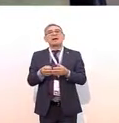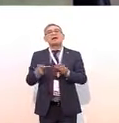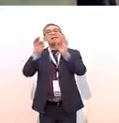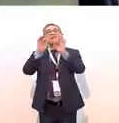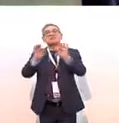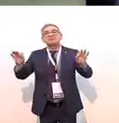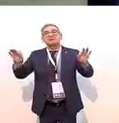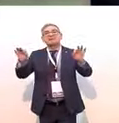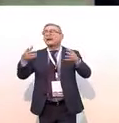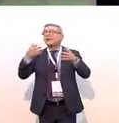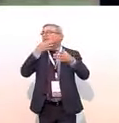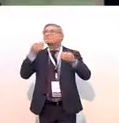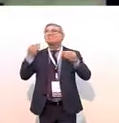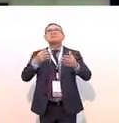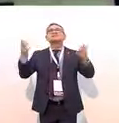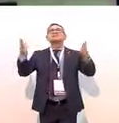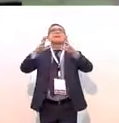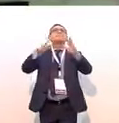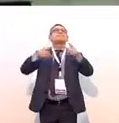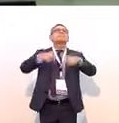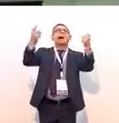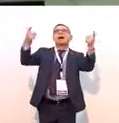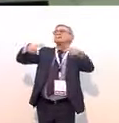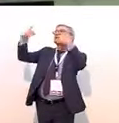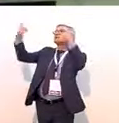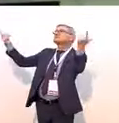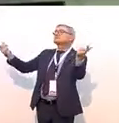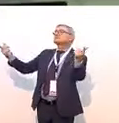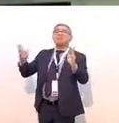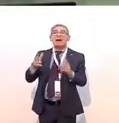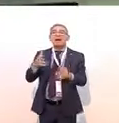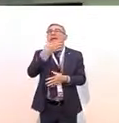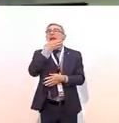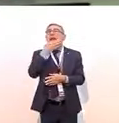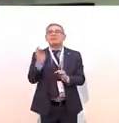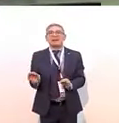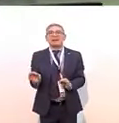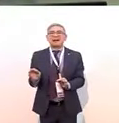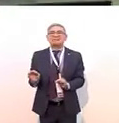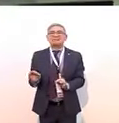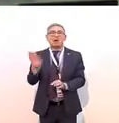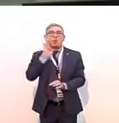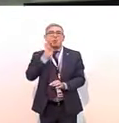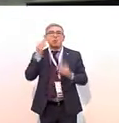paesaggistica e culturale, ma i luoghi della bellezza umana, là dove il carcere, il carcere